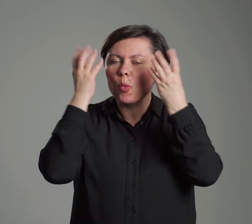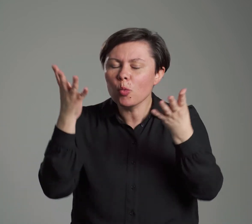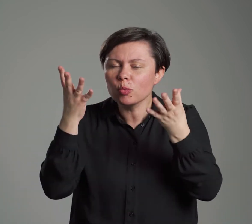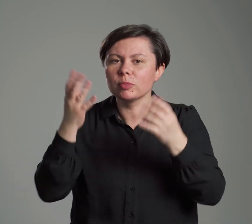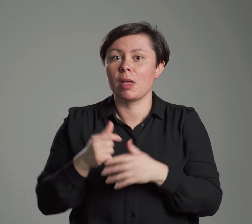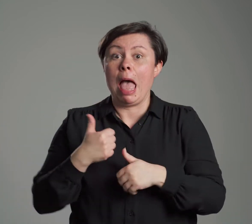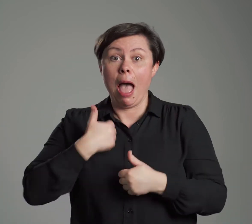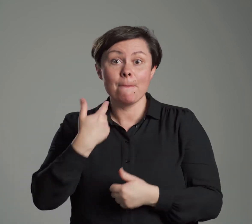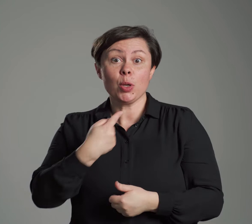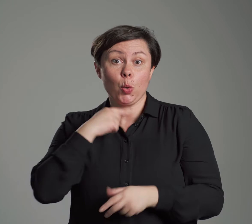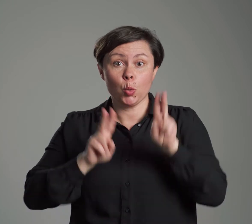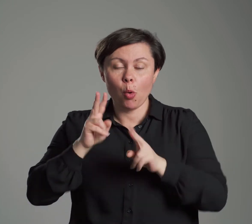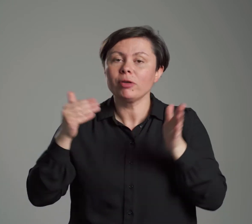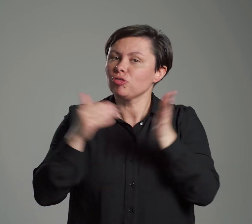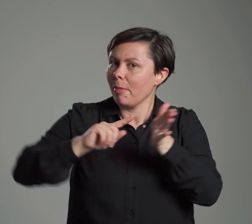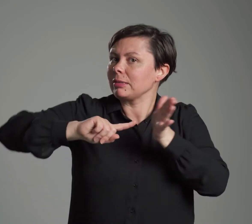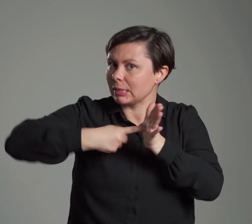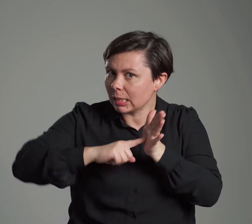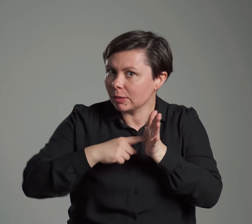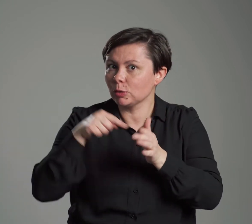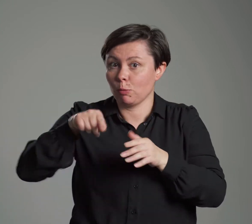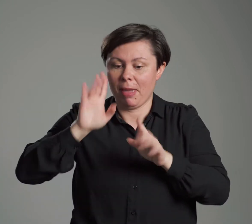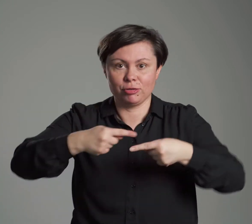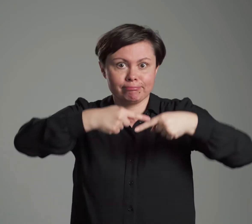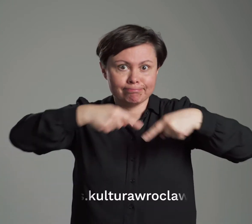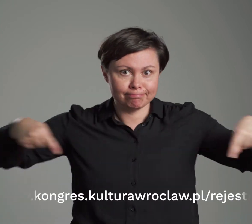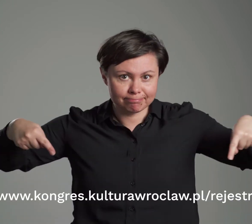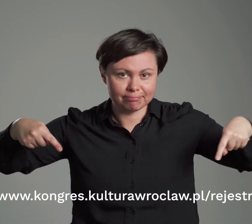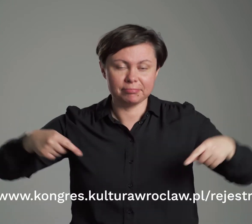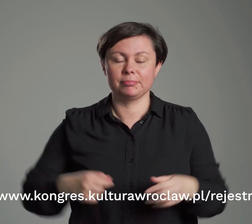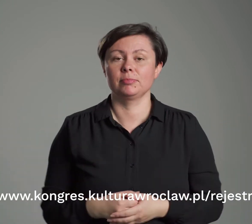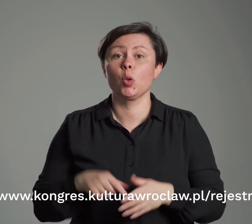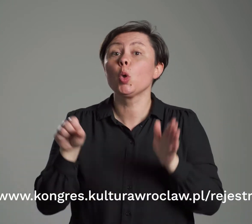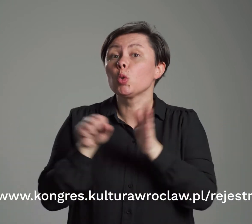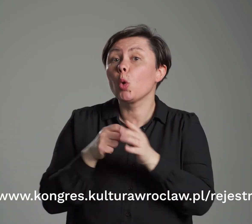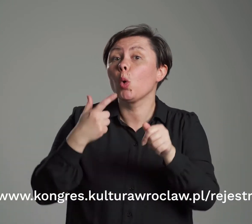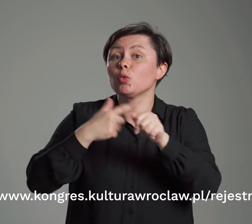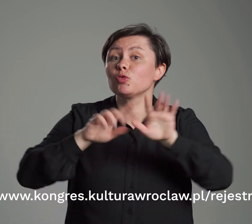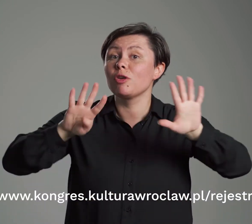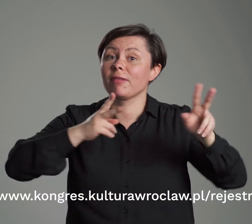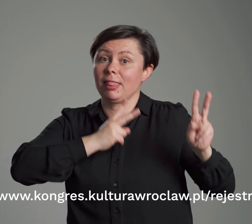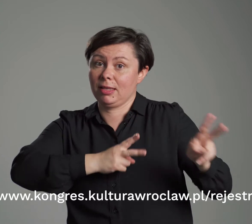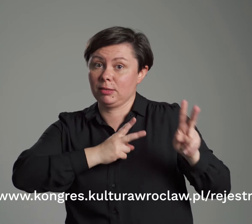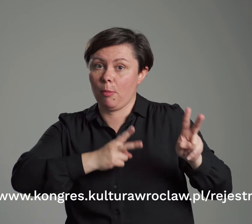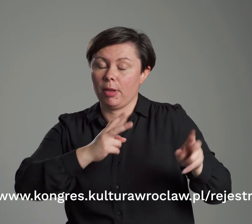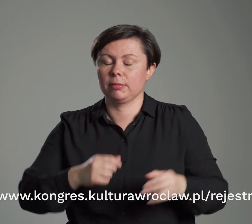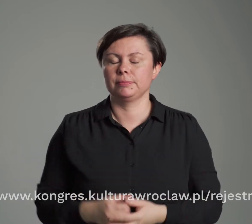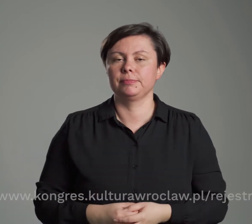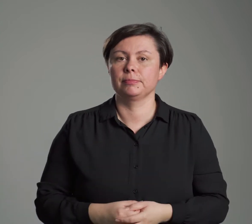By zagłosować trzeba się zarejestrować na: www.kongres.kulturawroclaw.pl/rejestracja/ do 29 listopada.